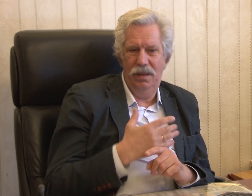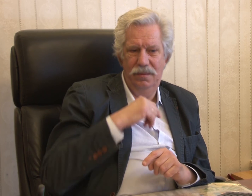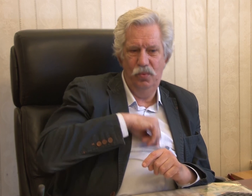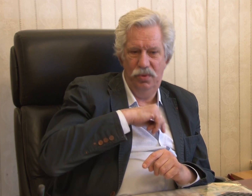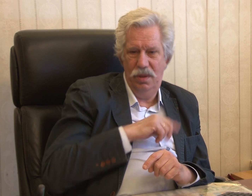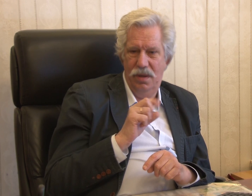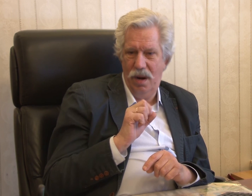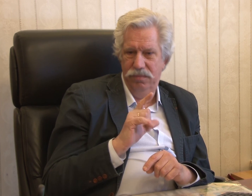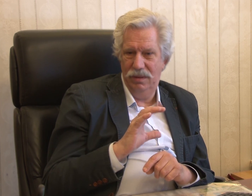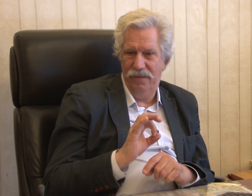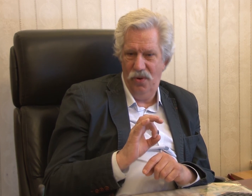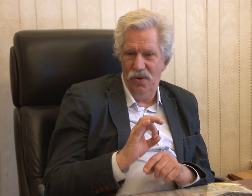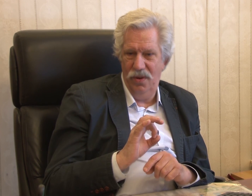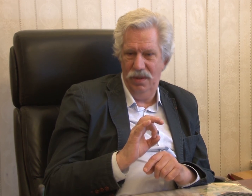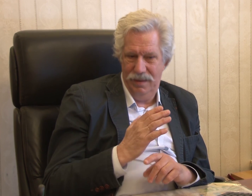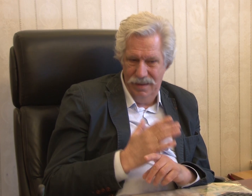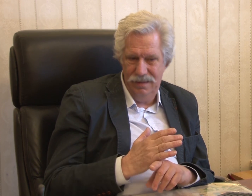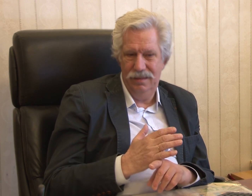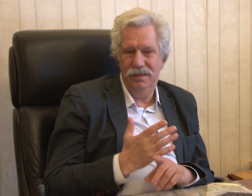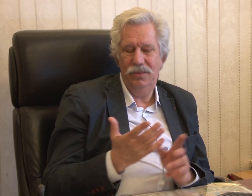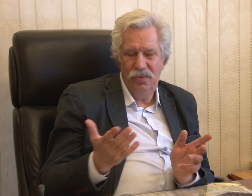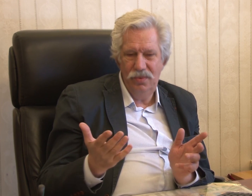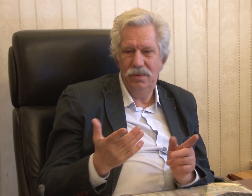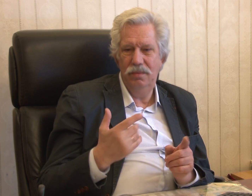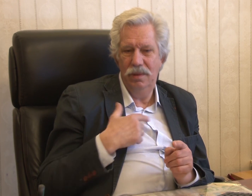У нас имеется внутреннее рабство,